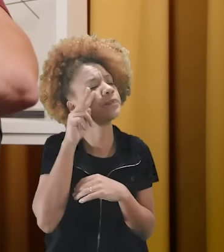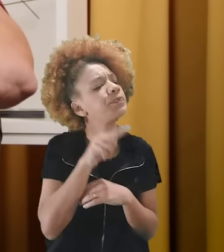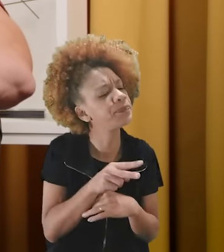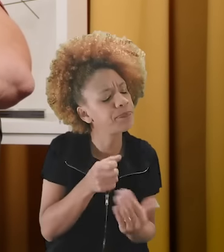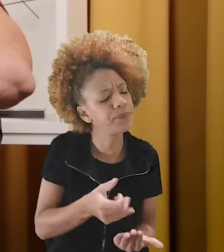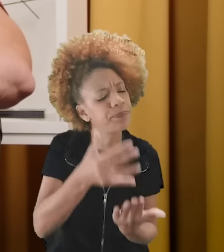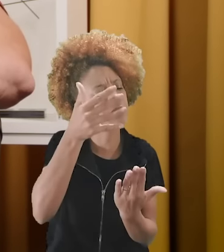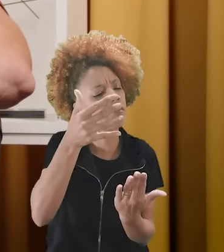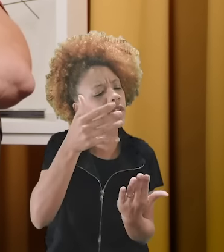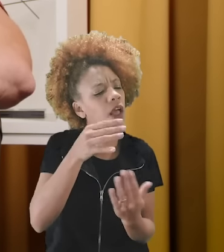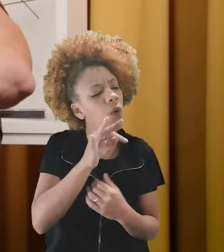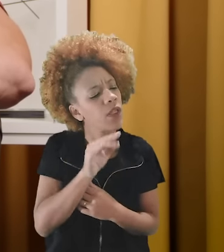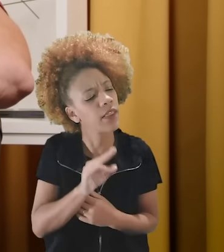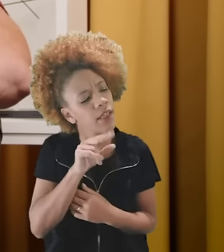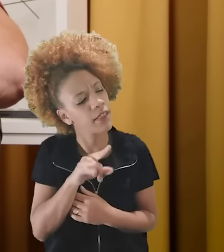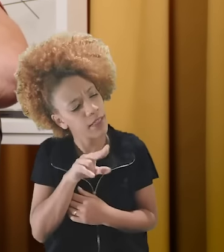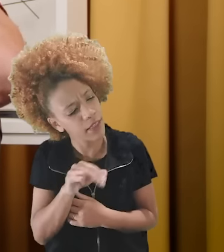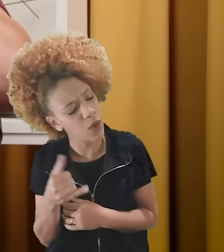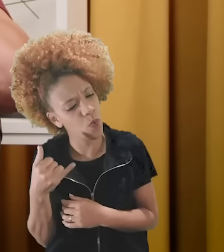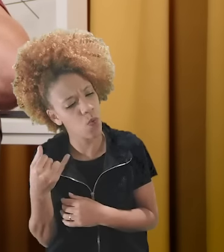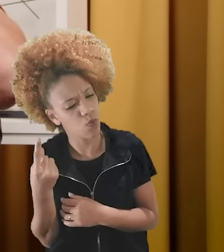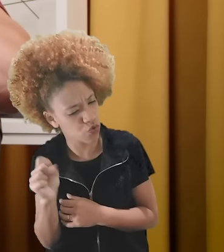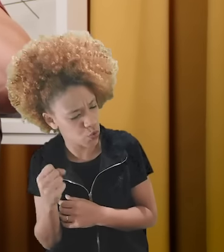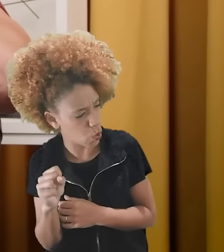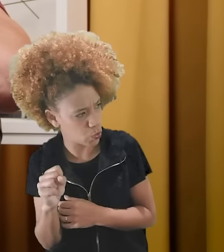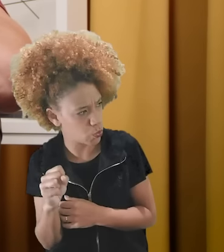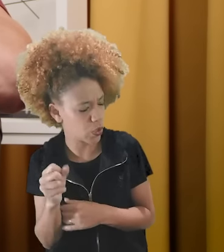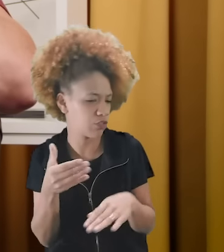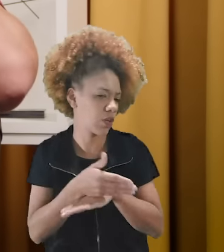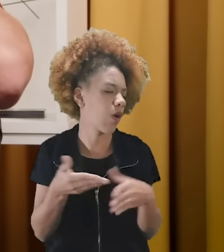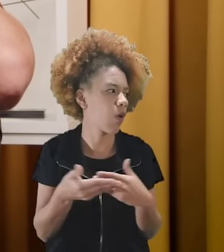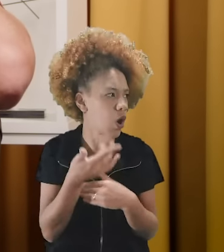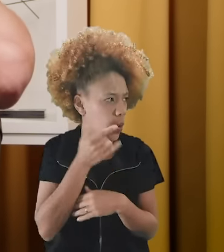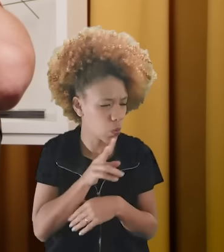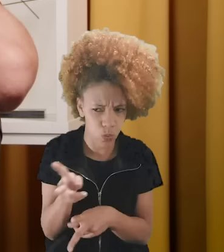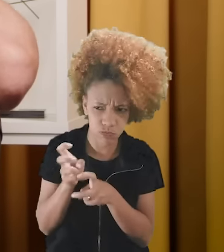olhando aqui que o Tadeu Tadeu 18 é o menino que entrou agora aí eu consigo ver que esse cara tem